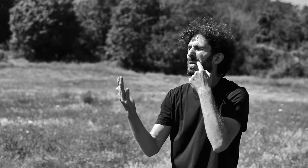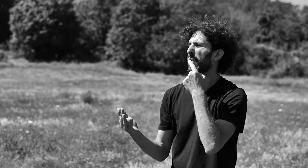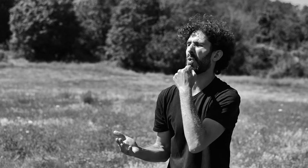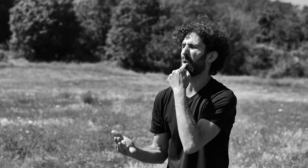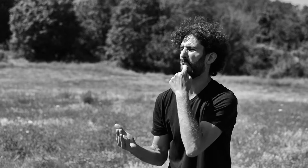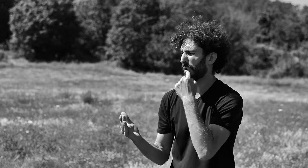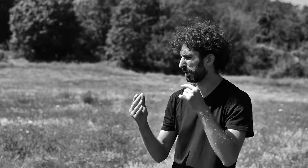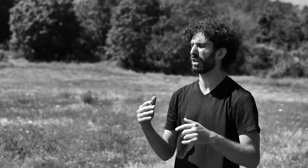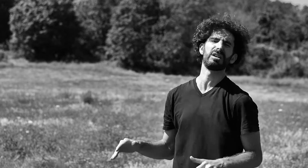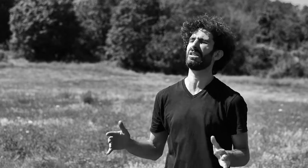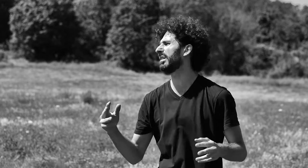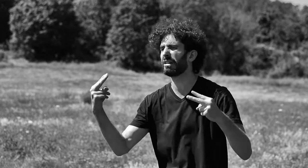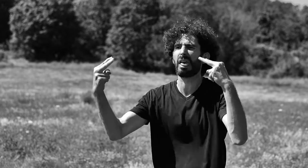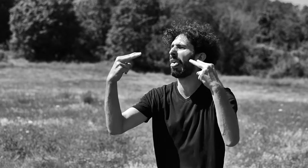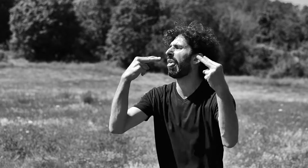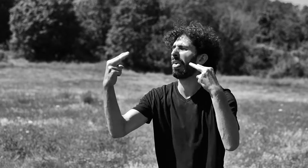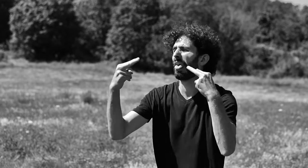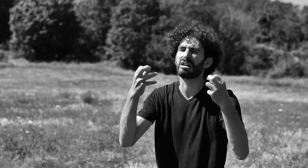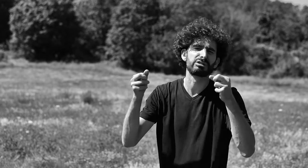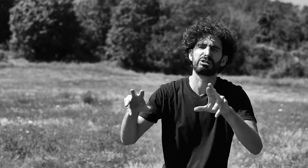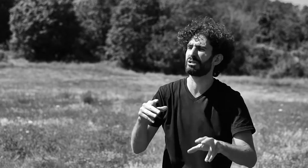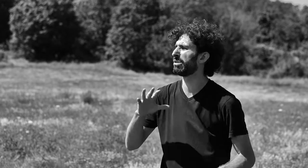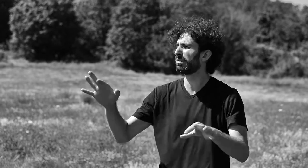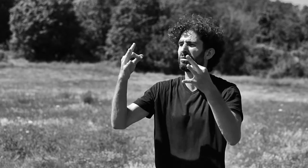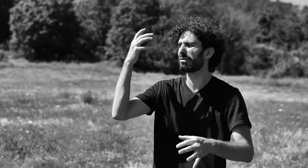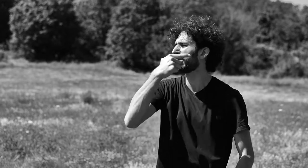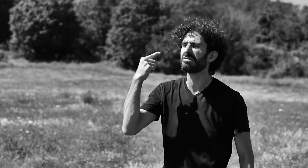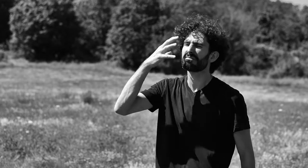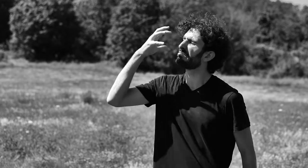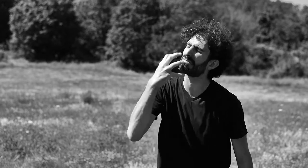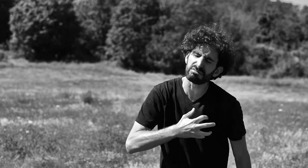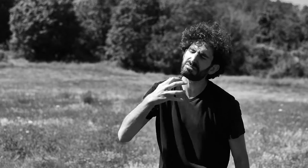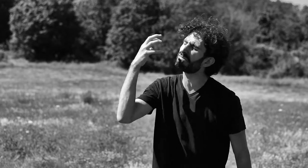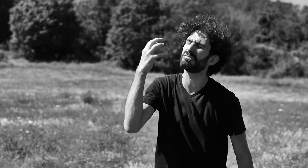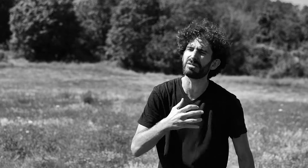Il est rouge. Les gens vont voir que ça et vont me trouver moche.